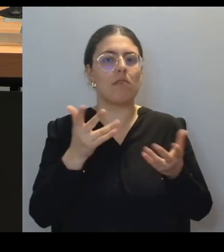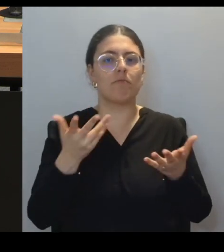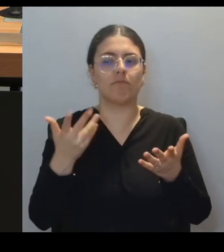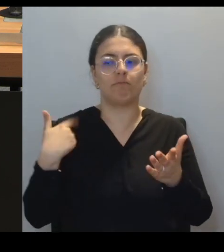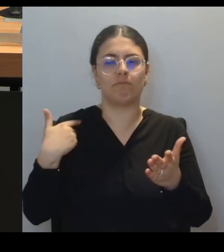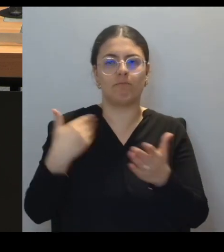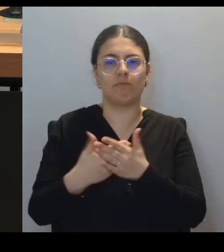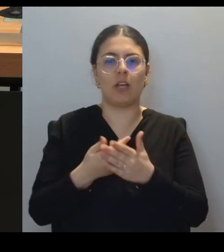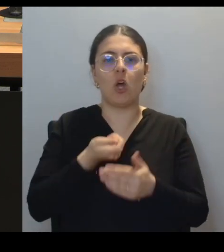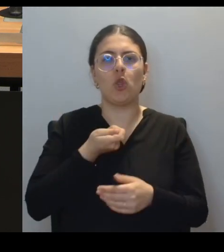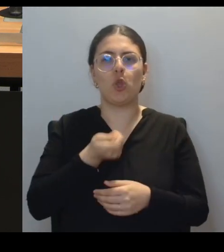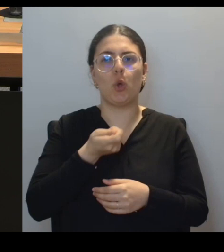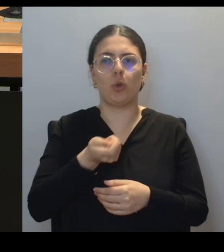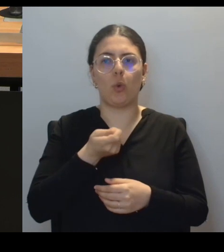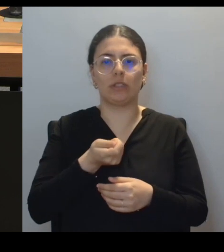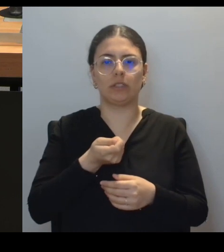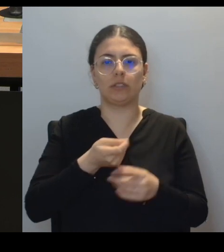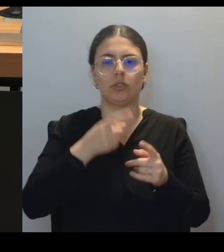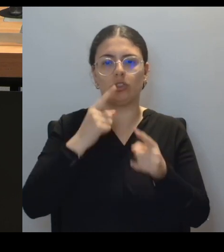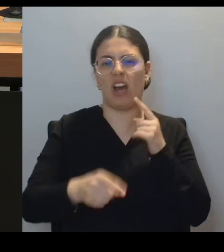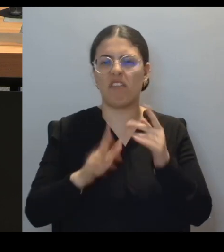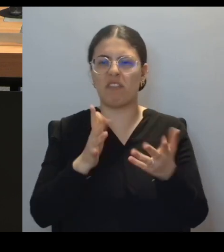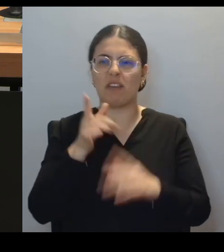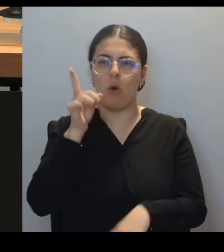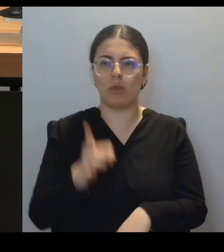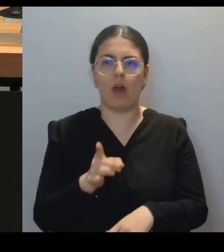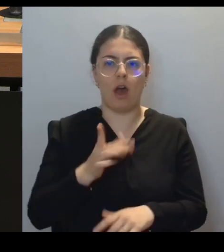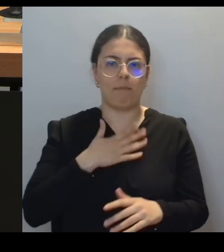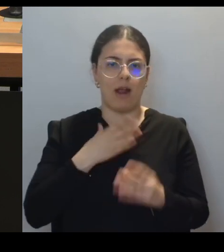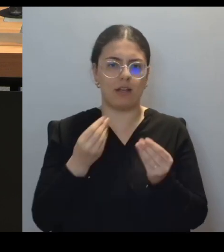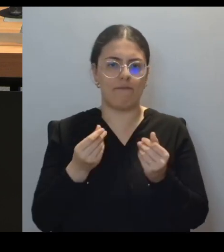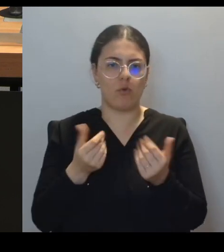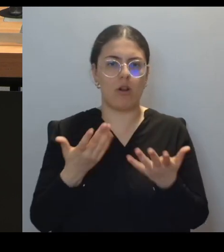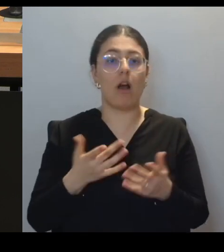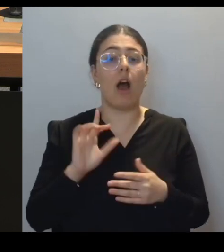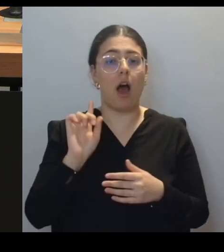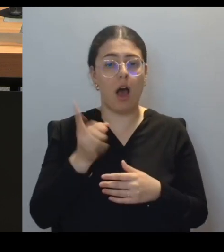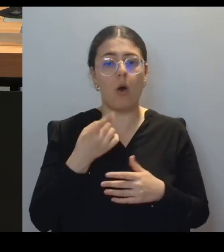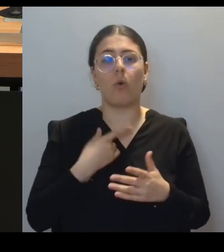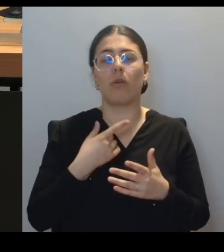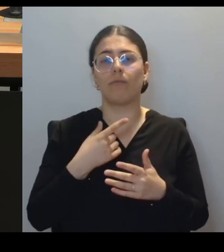Wir werden eine massive Steigerung haben, was Rohheitsdelikte angeht. Delikte gegen die körperliche Unversehrtheit,